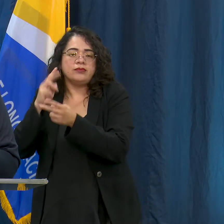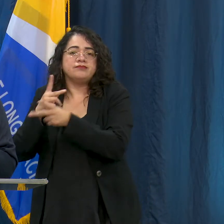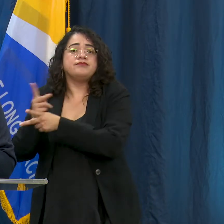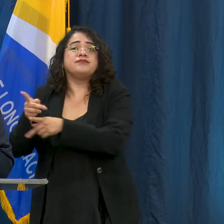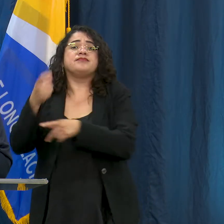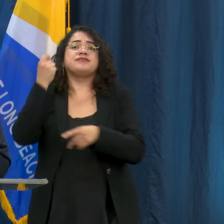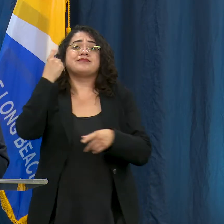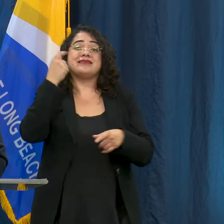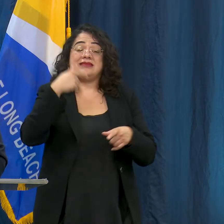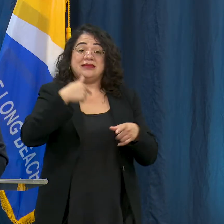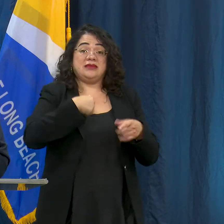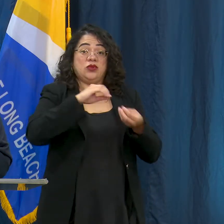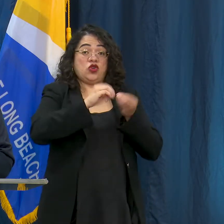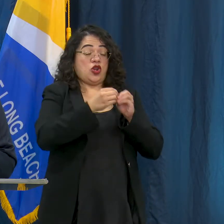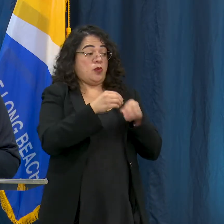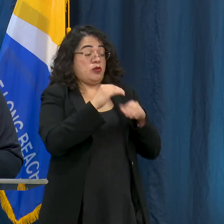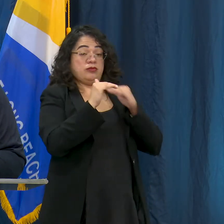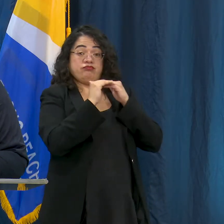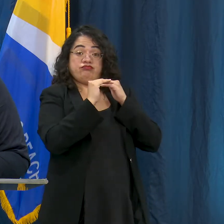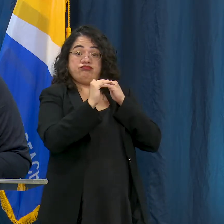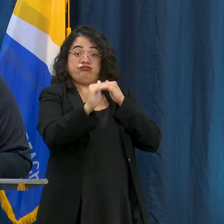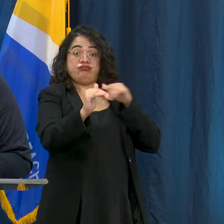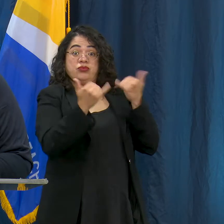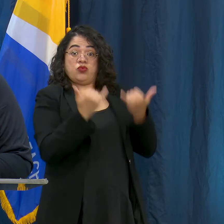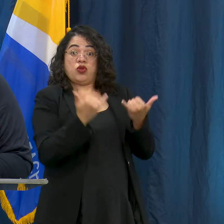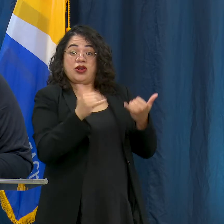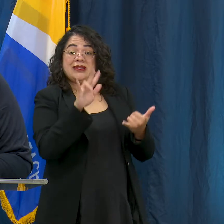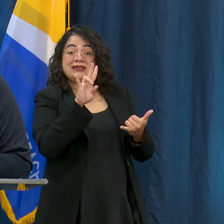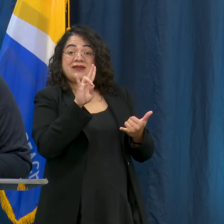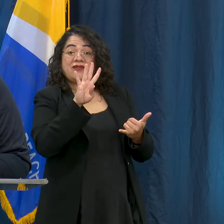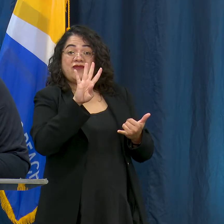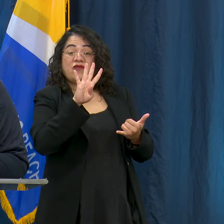una momento repent e no actual meant a tenemos a tenth a Quattro personas s